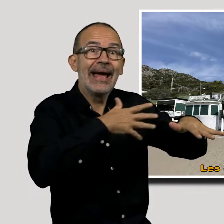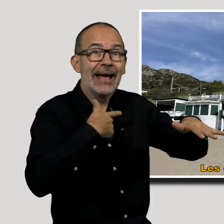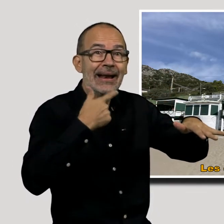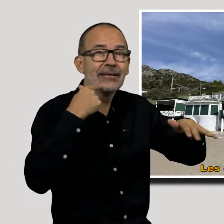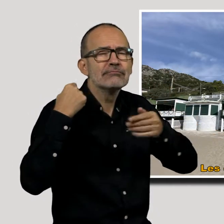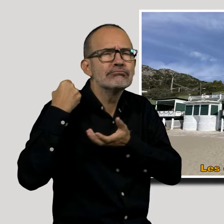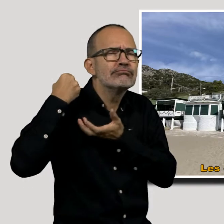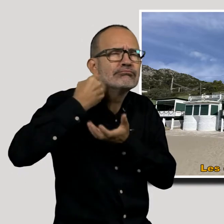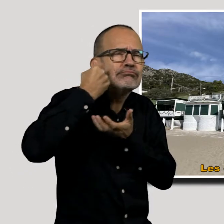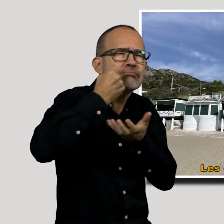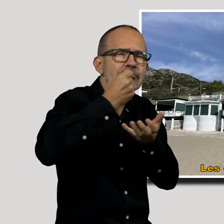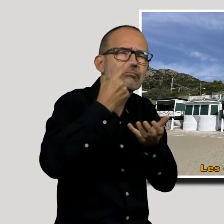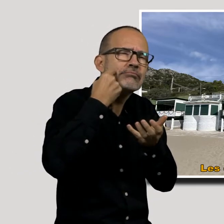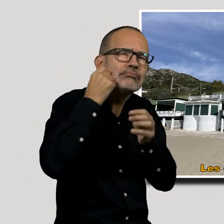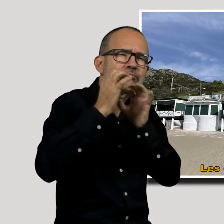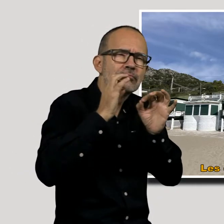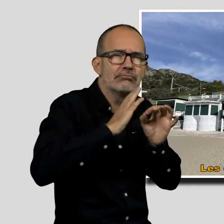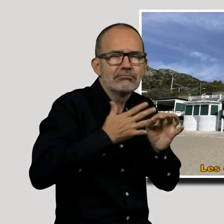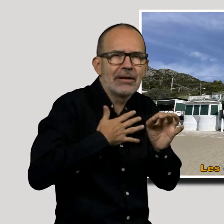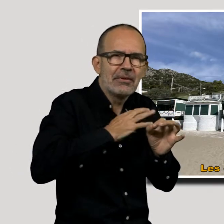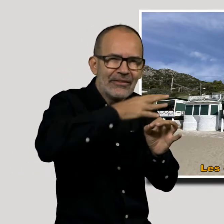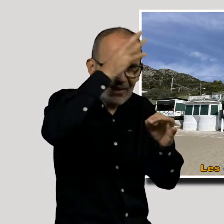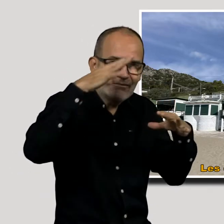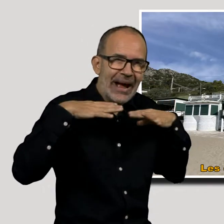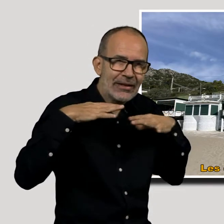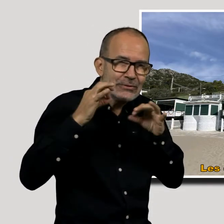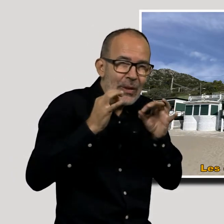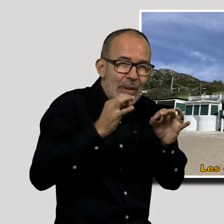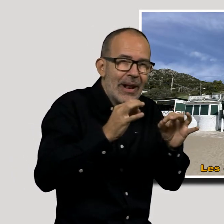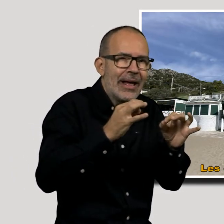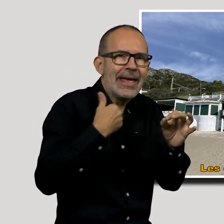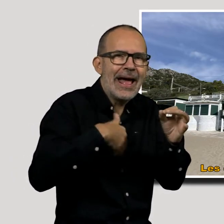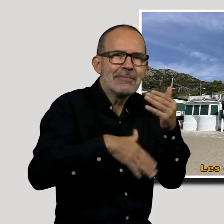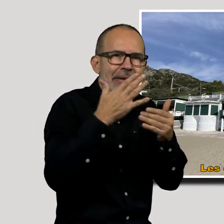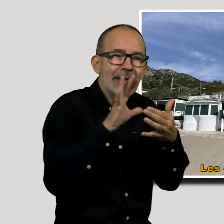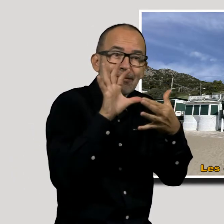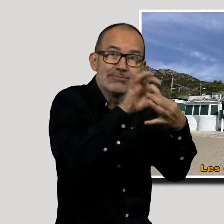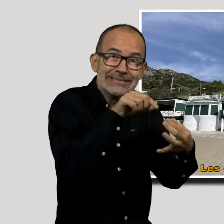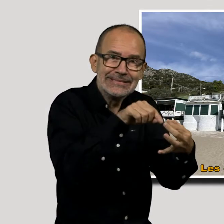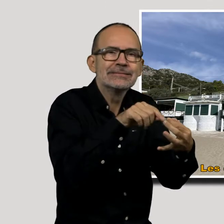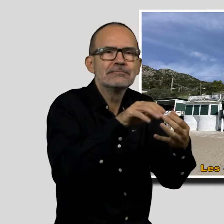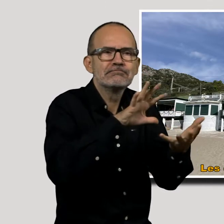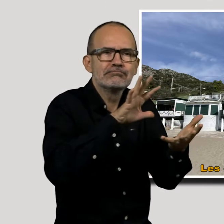El costum social i el llegat patrimonial vinculat a l’estiueig han estat en constant evolució.